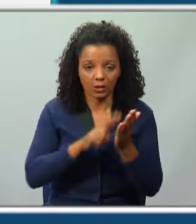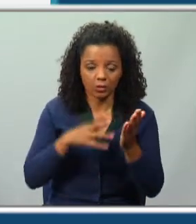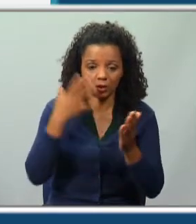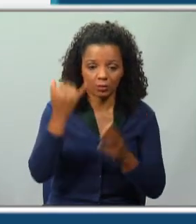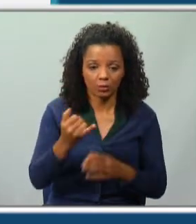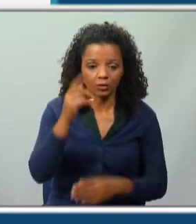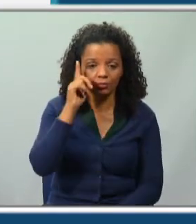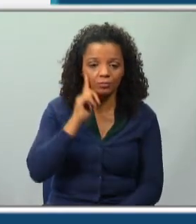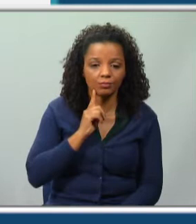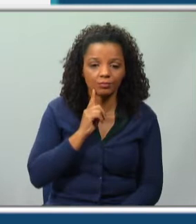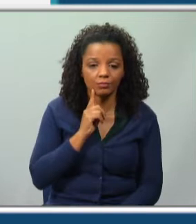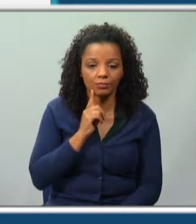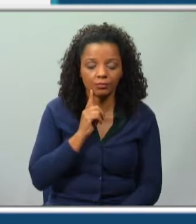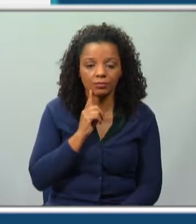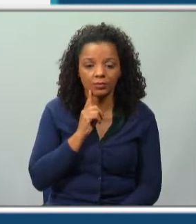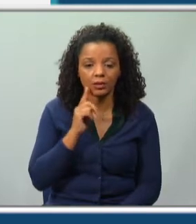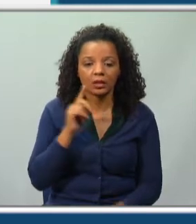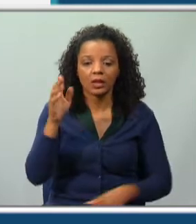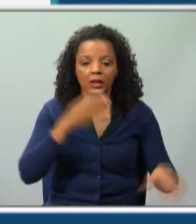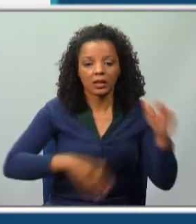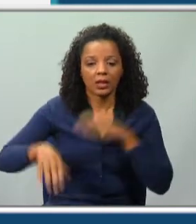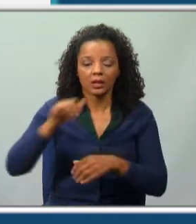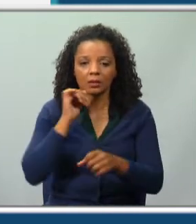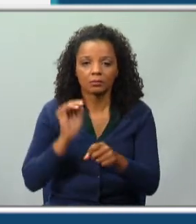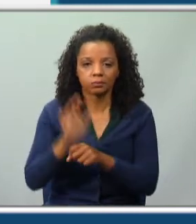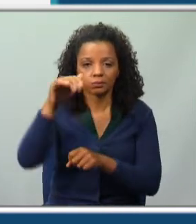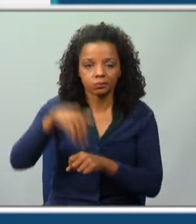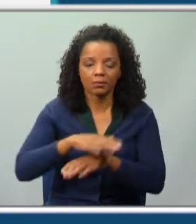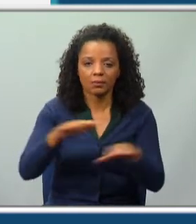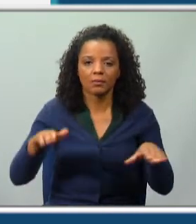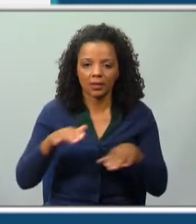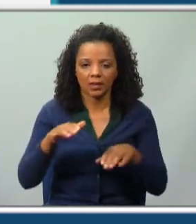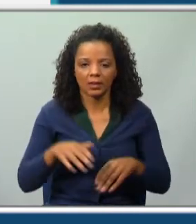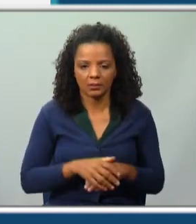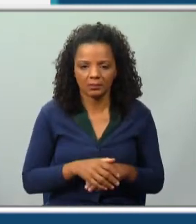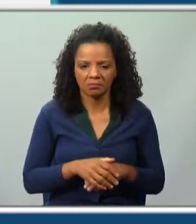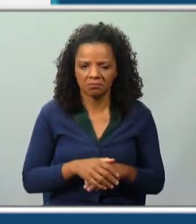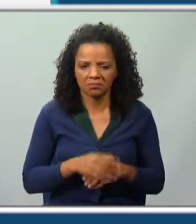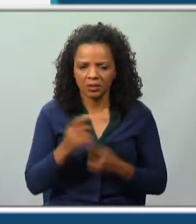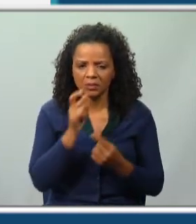Adelaide nada nas ondas da praga alguma destas palavras poderá ter um armário 阿德萊德在任何瘟疫的浪潮中游泳這些話中你可以有一個壁櫥